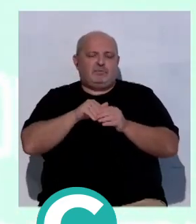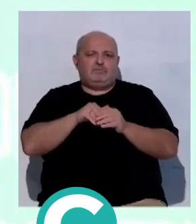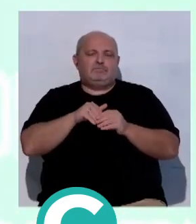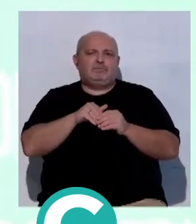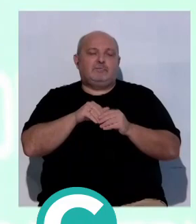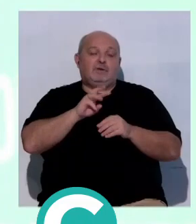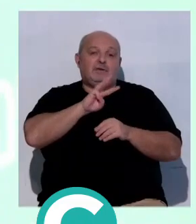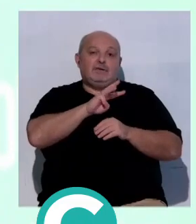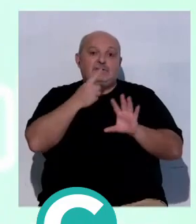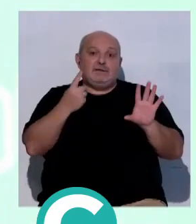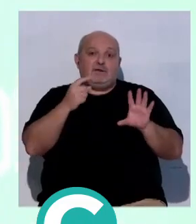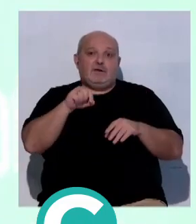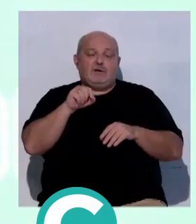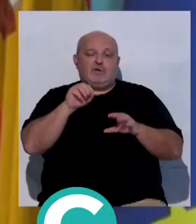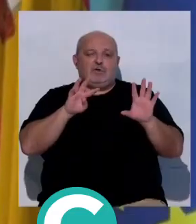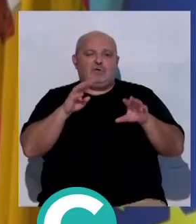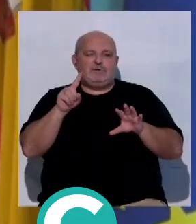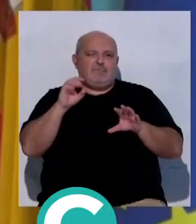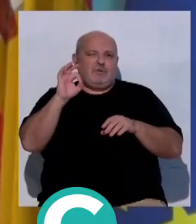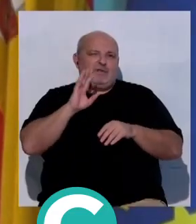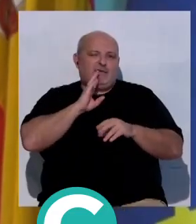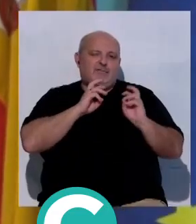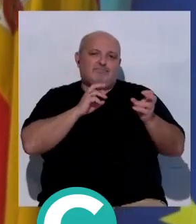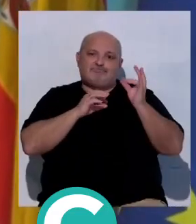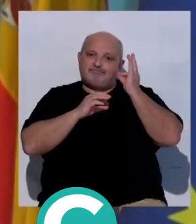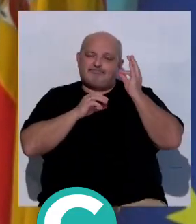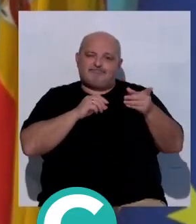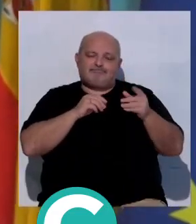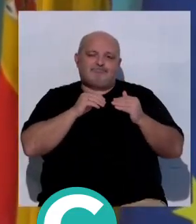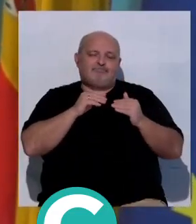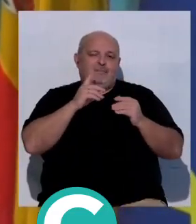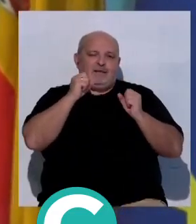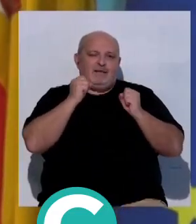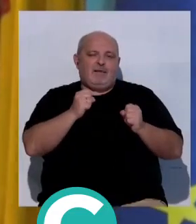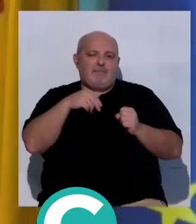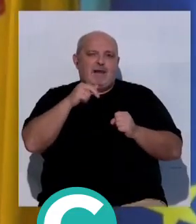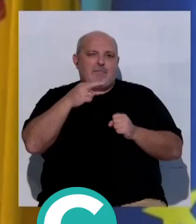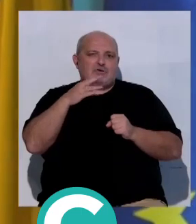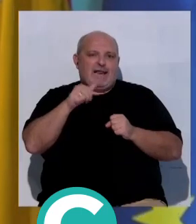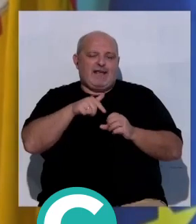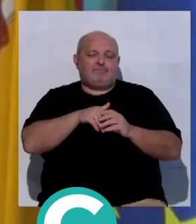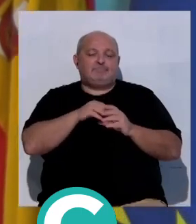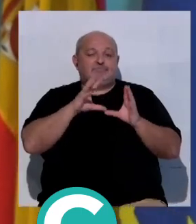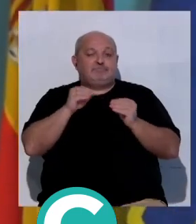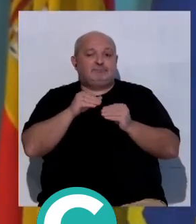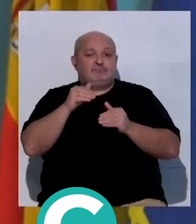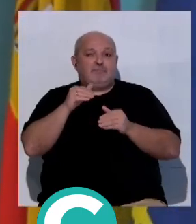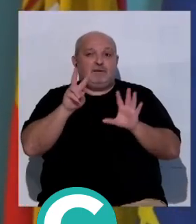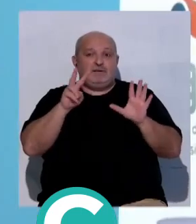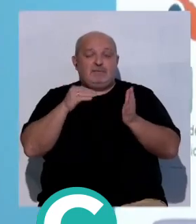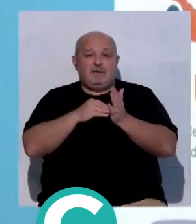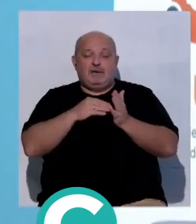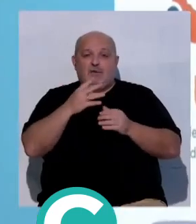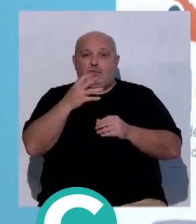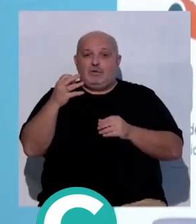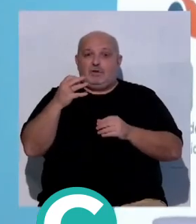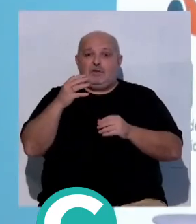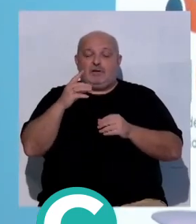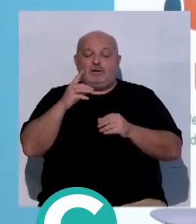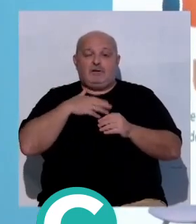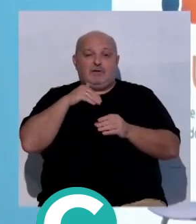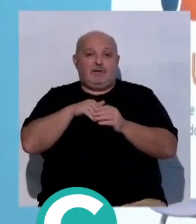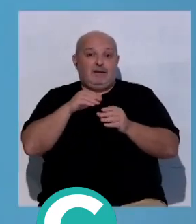frente al 36,96 por alcanzado por la catedrática María mos del total de los 7463 votos emitidos